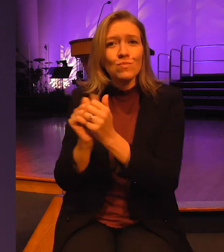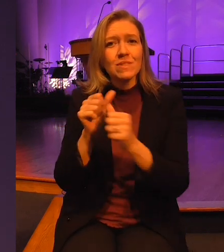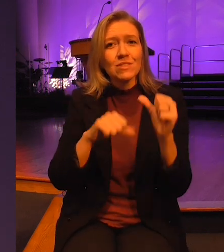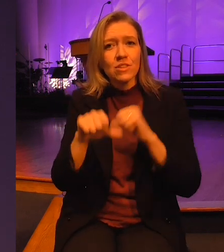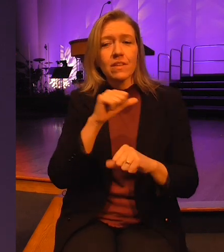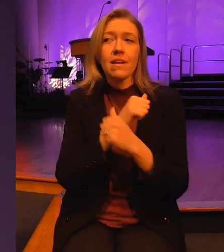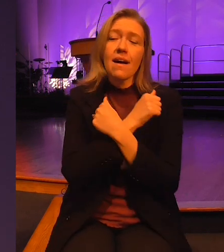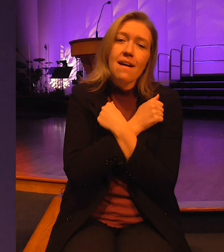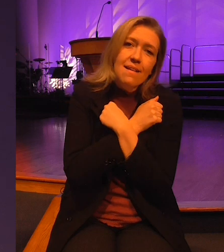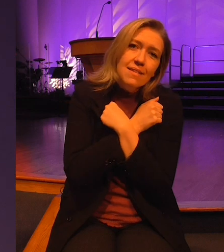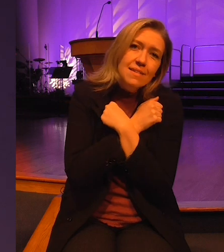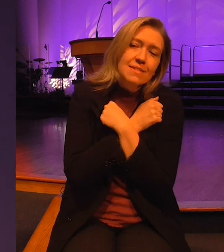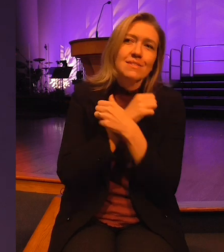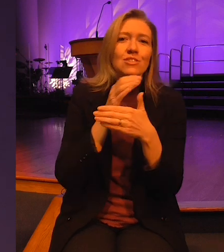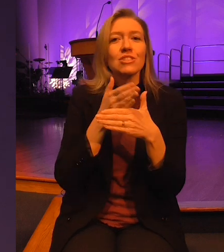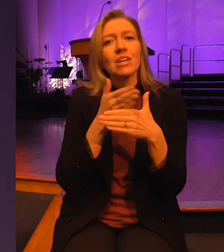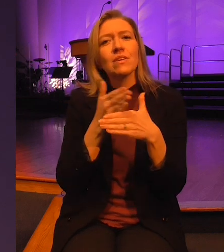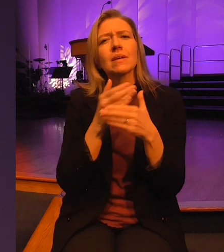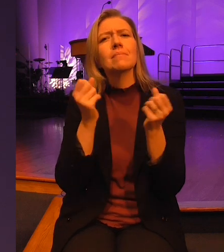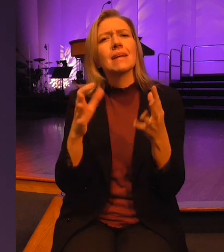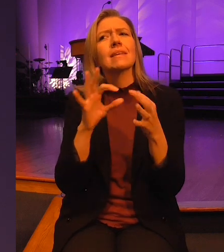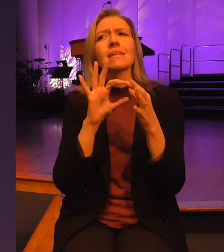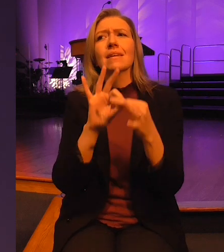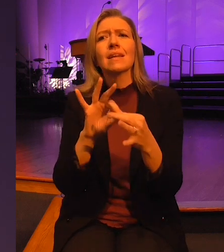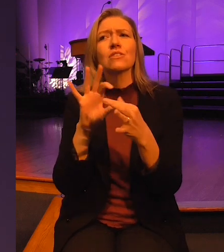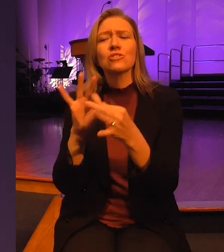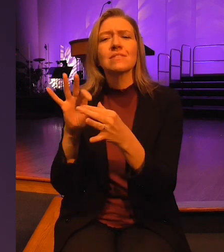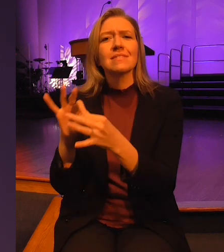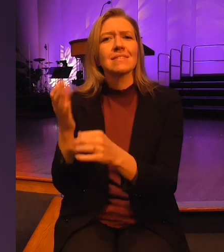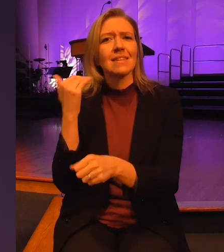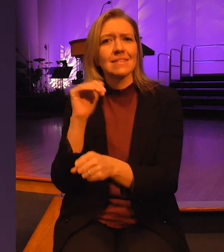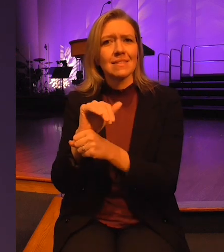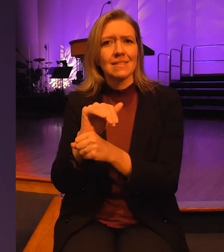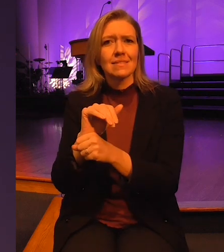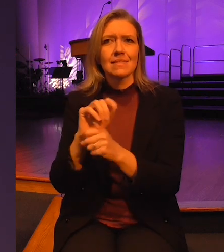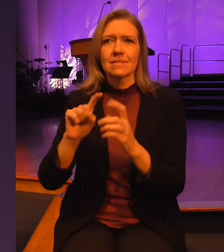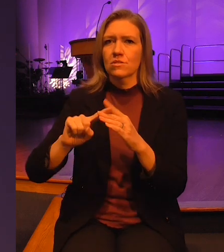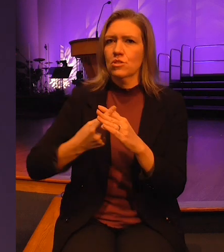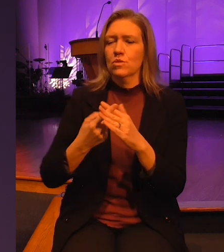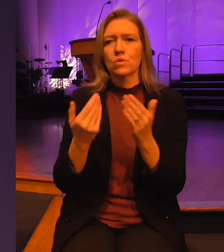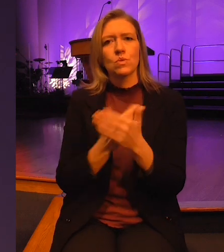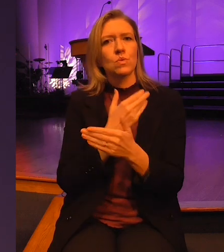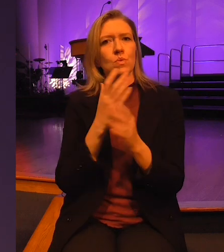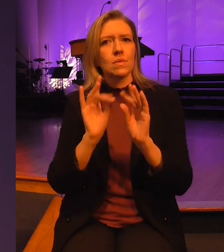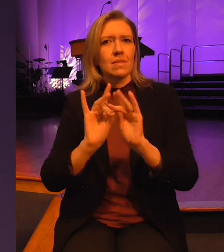conexiones que hicimos anoche que nos llevan a esta Luz Brillante del nuevo año. Lo libero